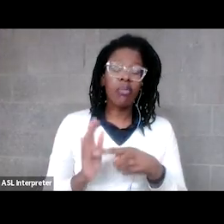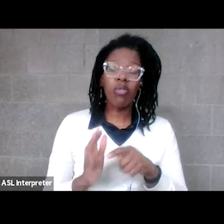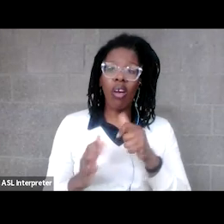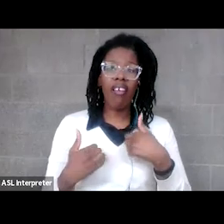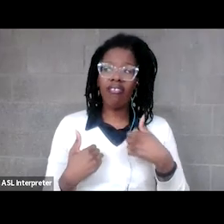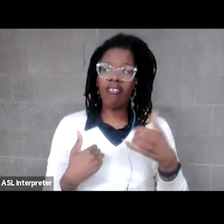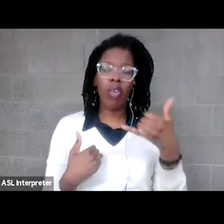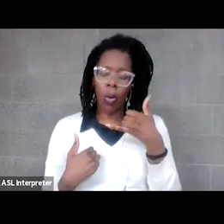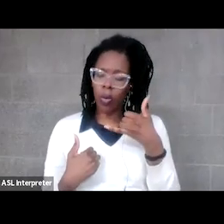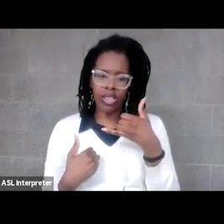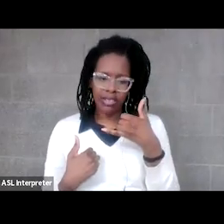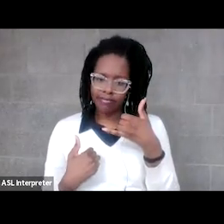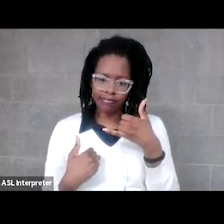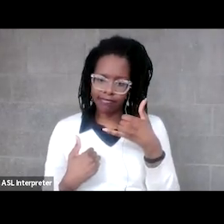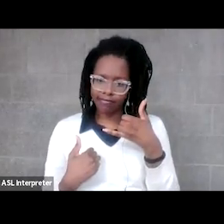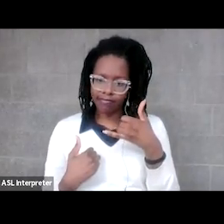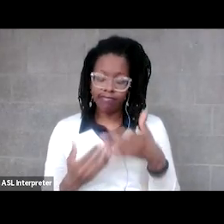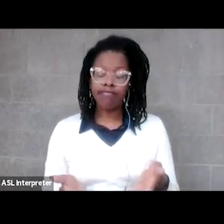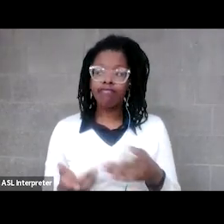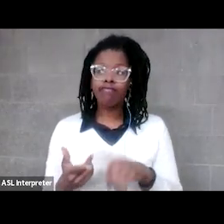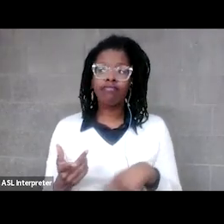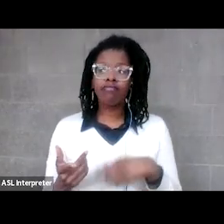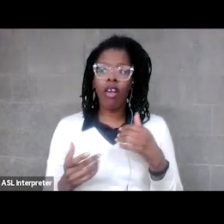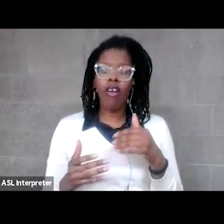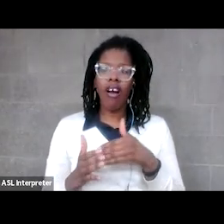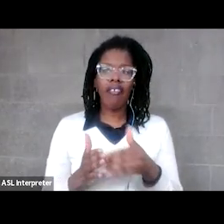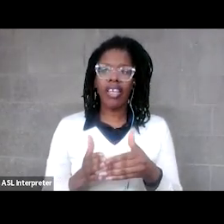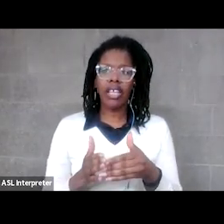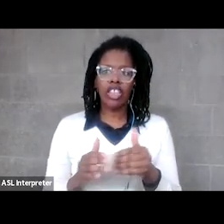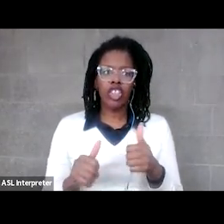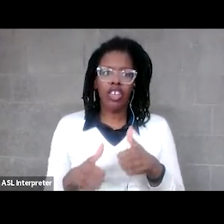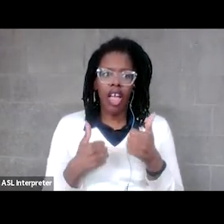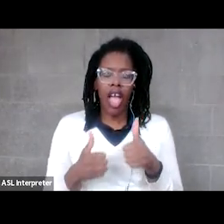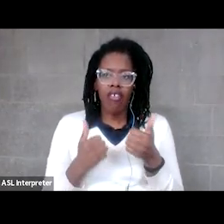También suelen estar en modo de supervivencia, lo que les impide pensar a largo plazo,